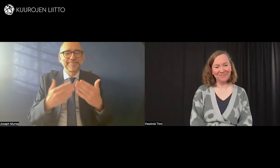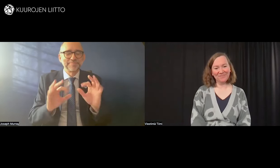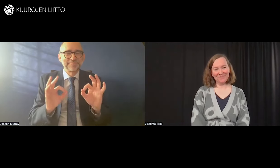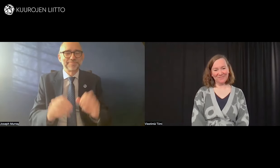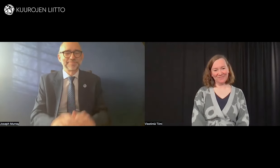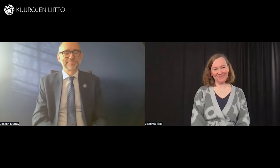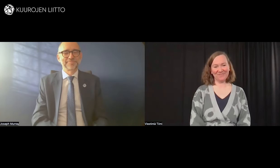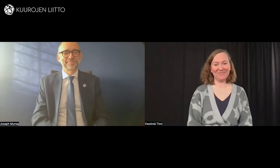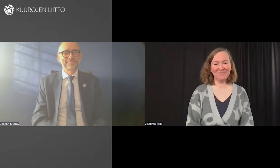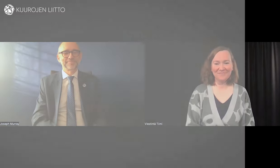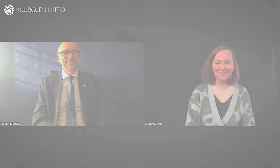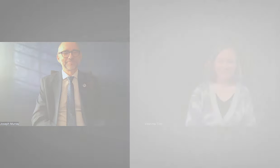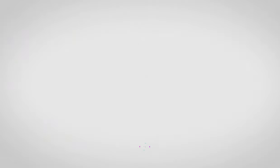Kiitos!